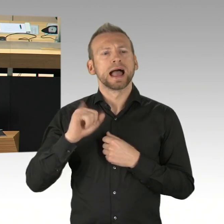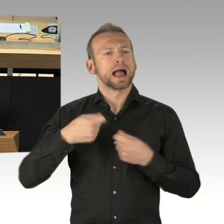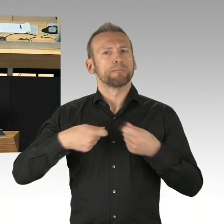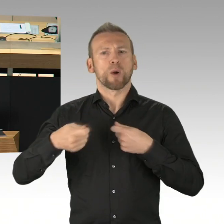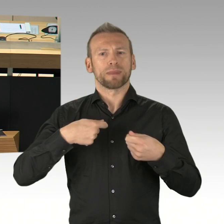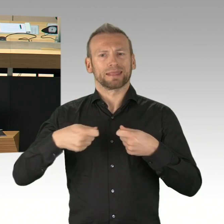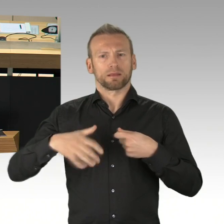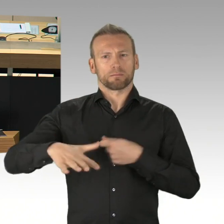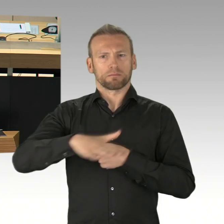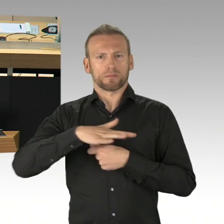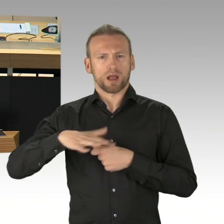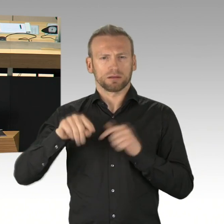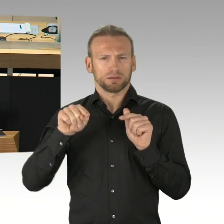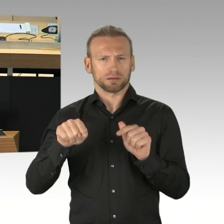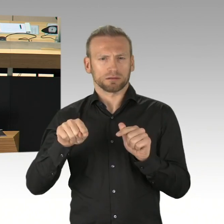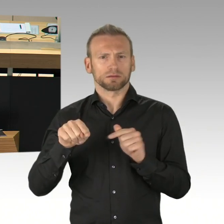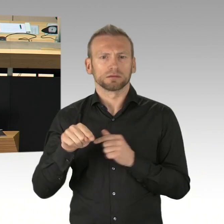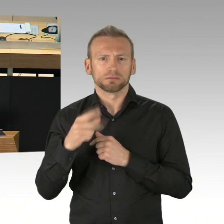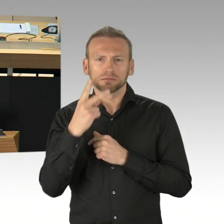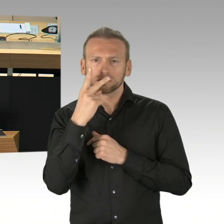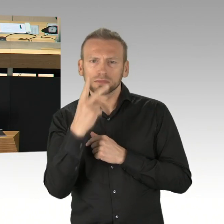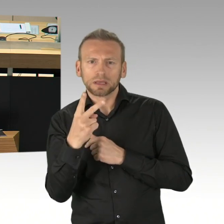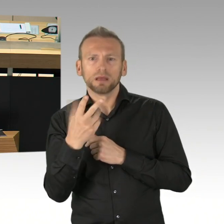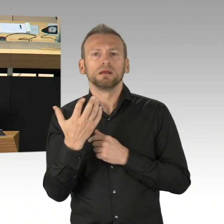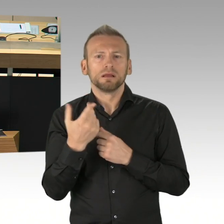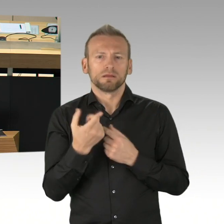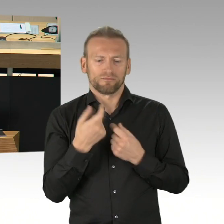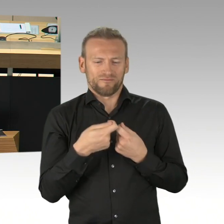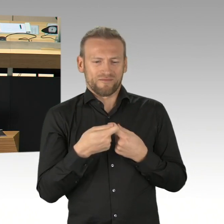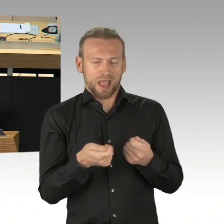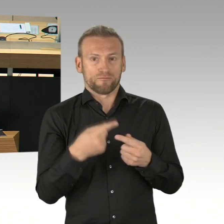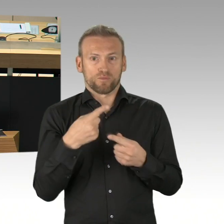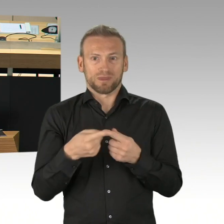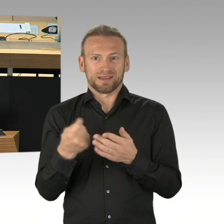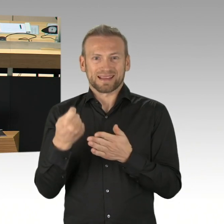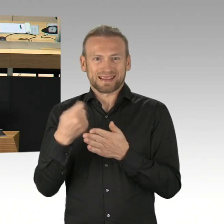mit der Spekulation auf einen höheren Mietpreis. Wenn Sie sich mal die Zahlen ansehen: